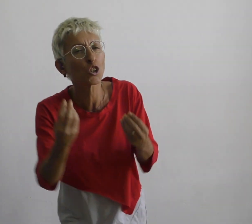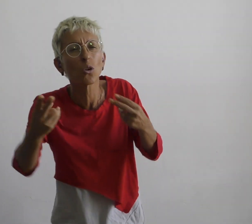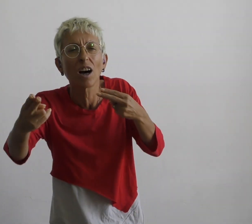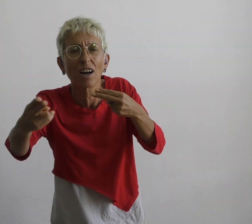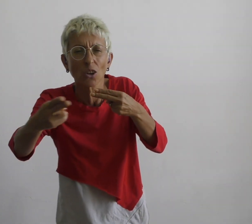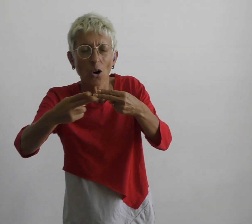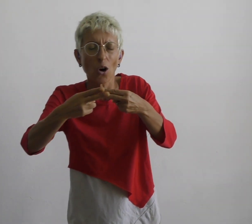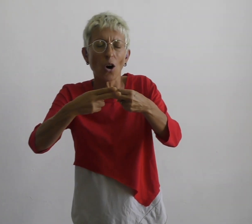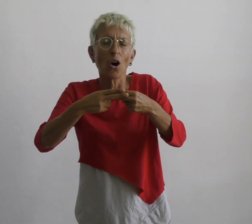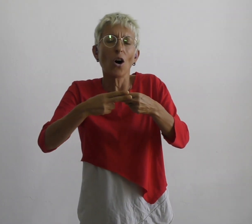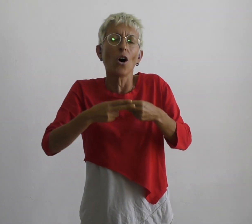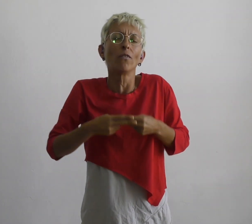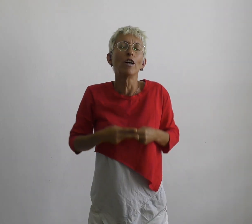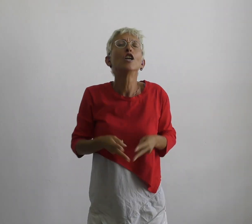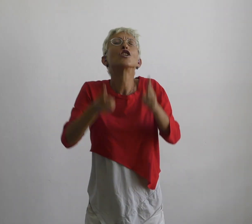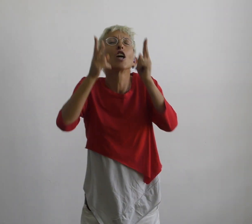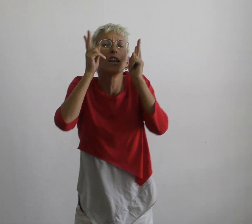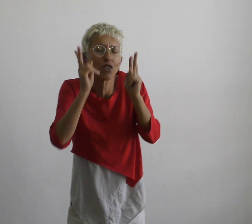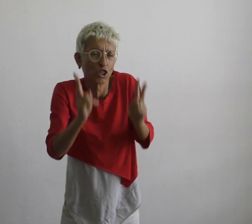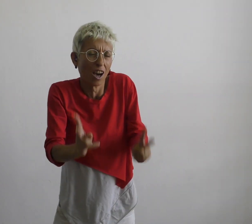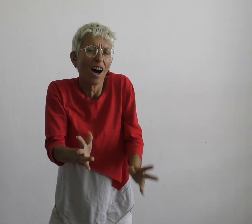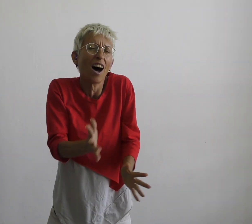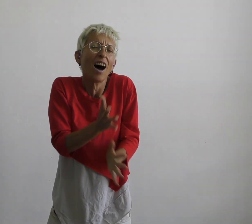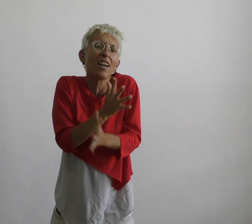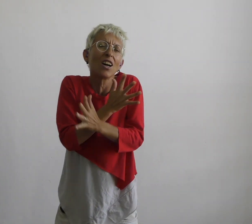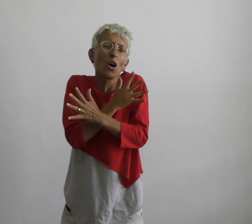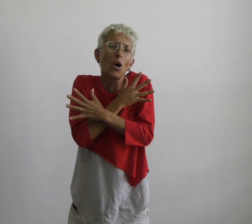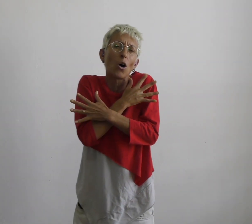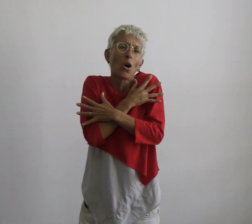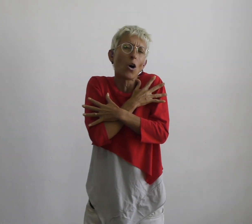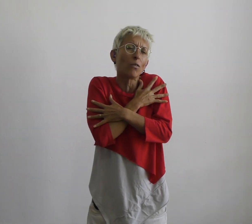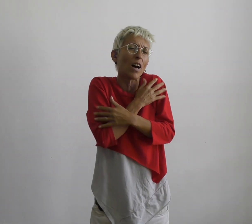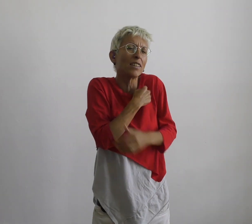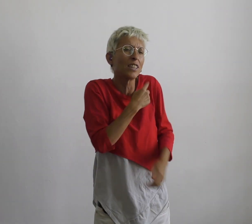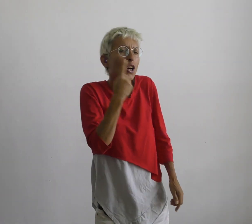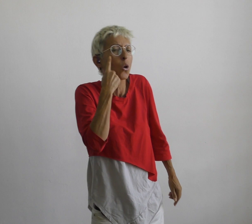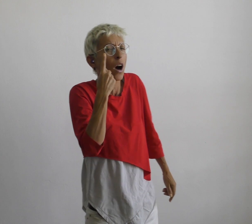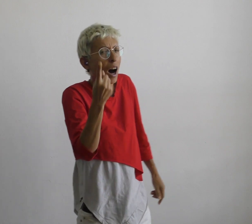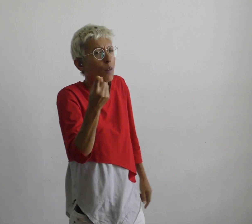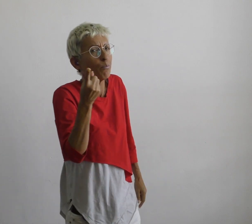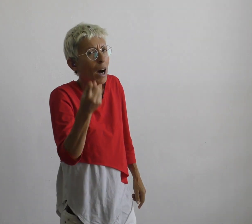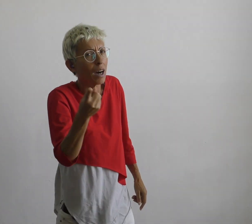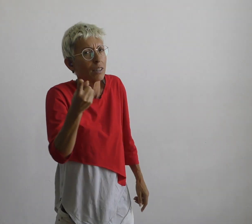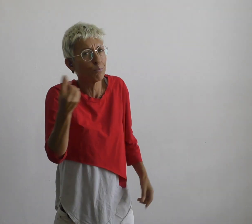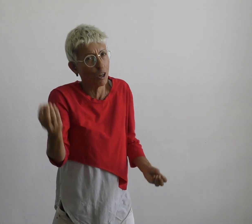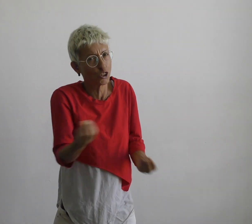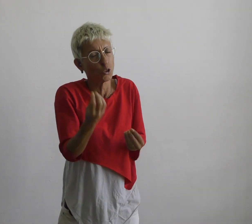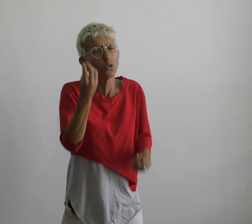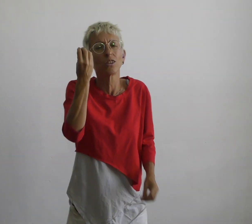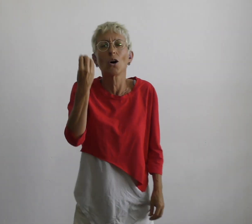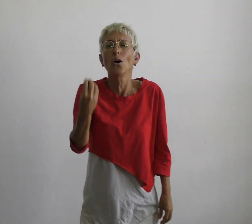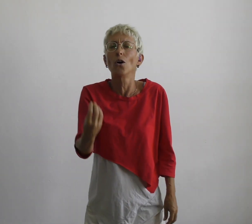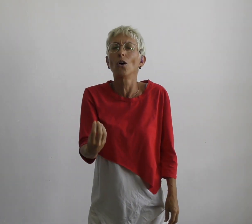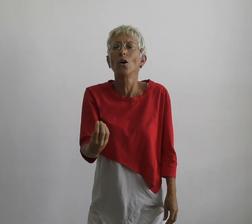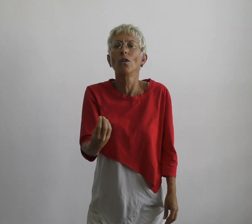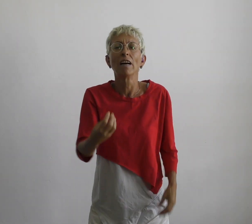משהו קרוב שאפשר לאהוב אני רואה בך משהו טוב